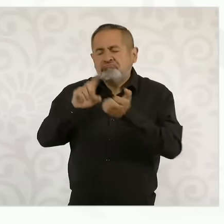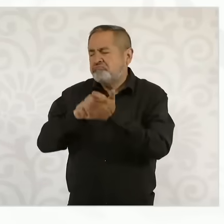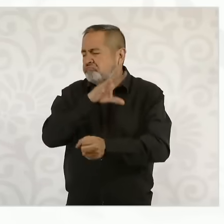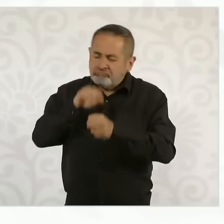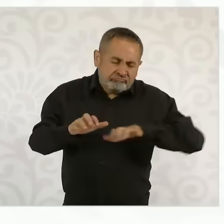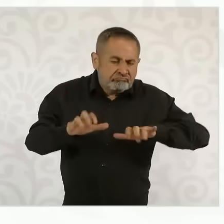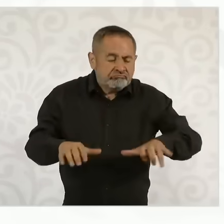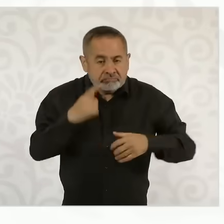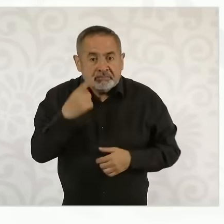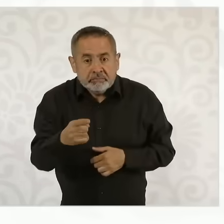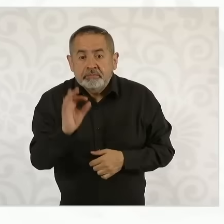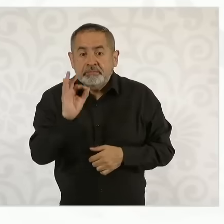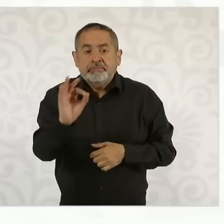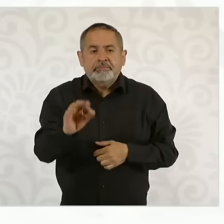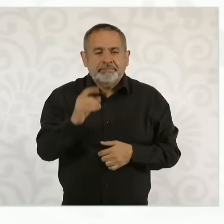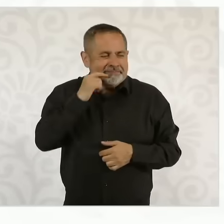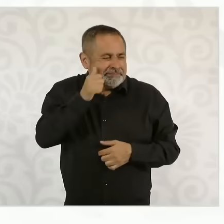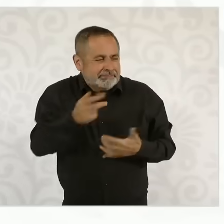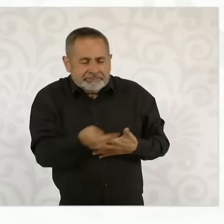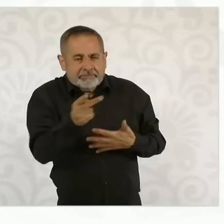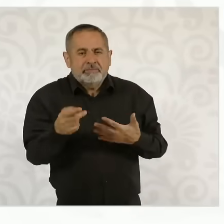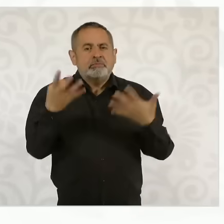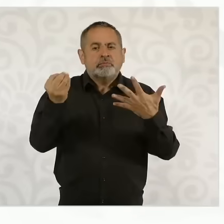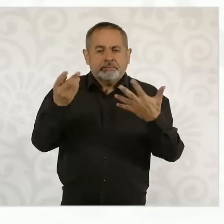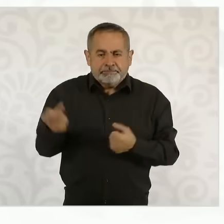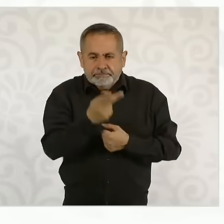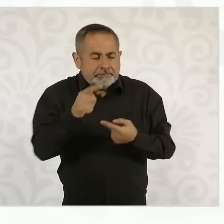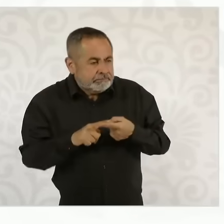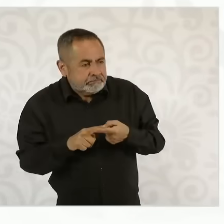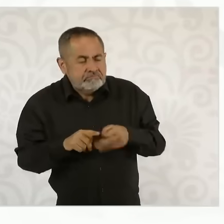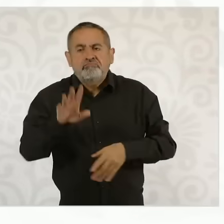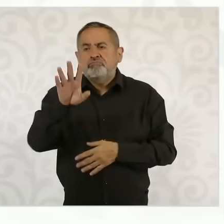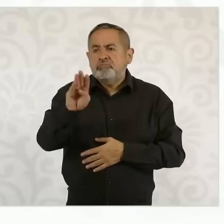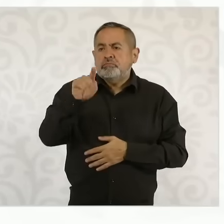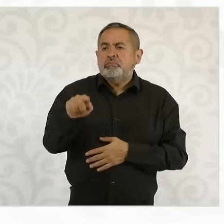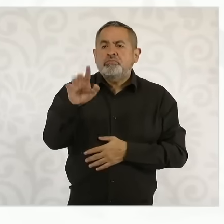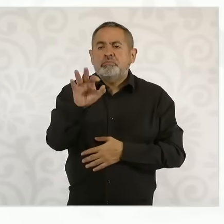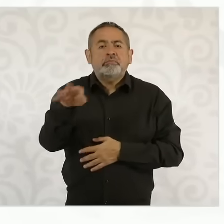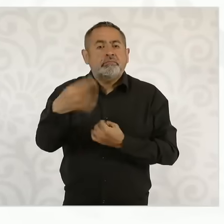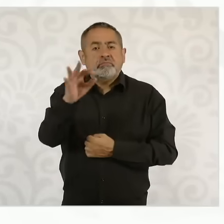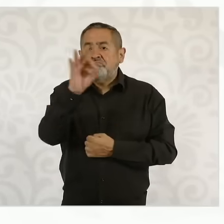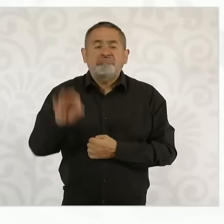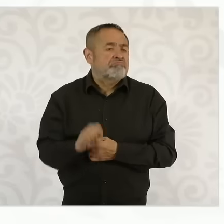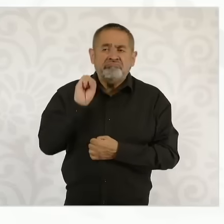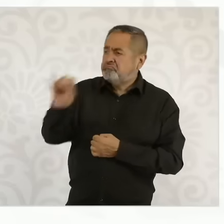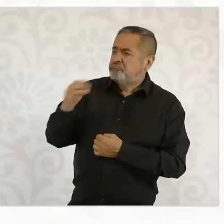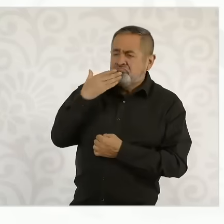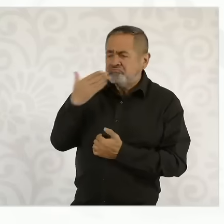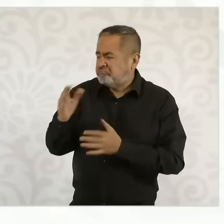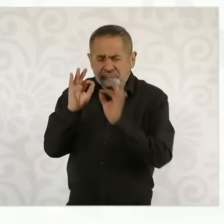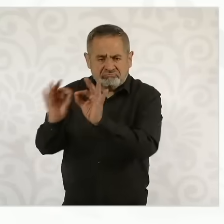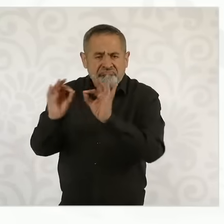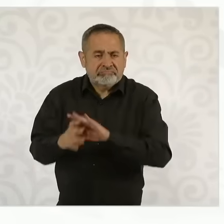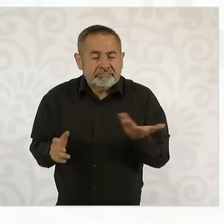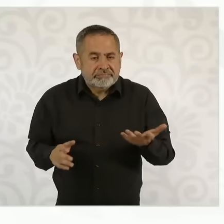midiendo con nueve indicadores esta variable el 90.14 14% eh eliminando la conectividad,